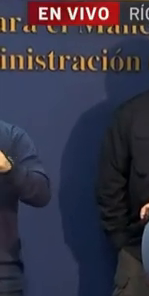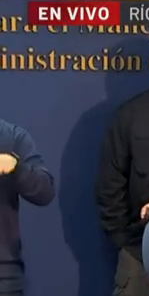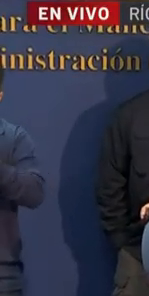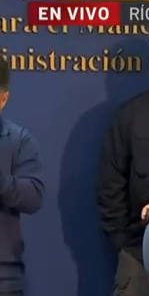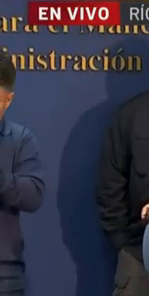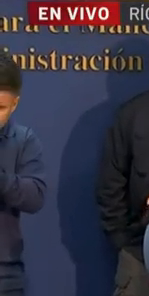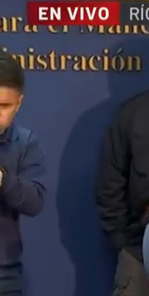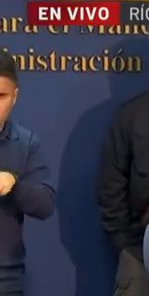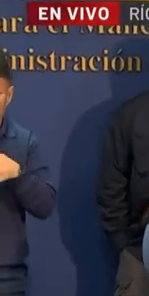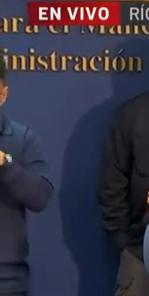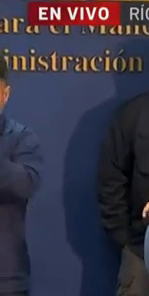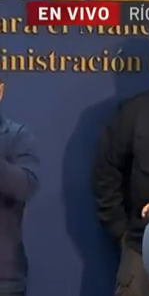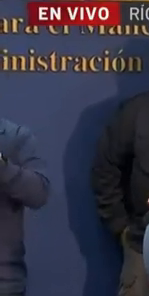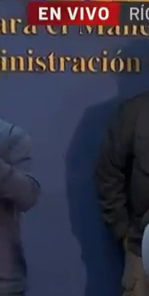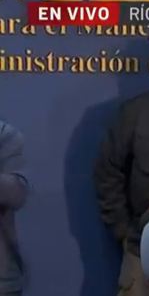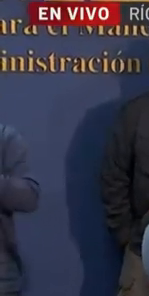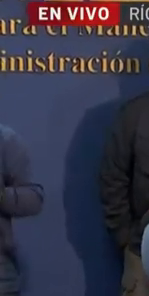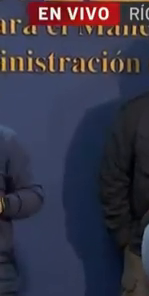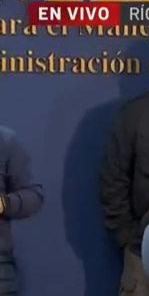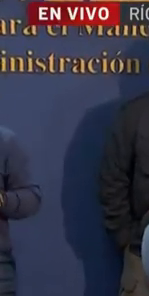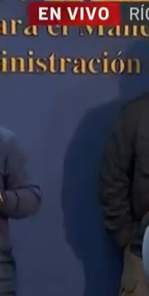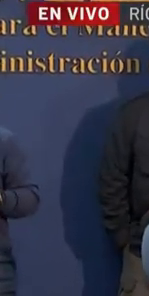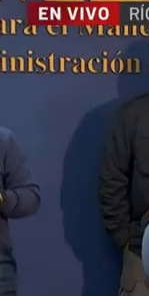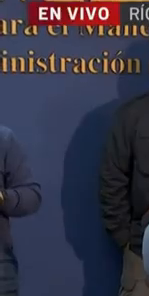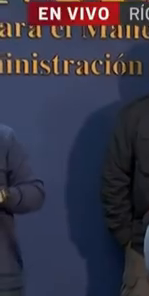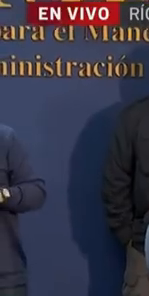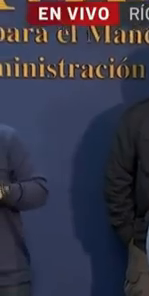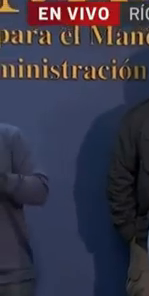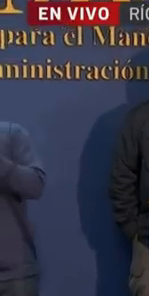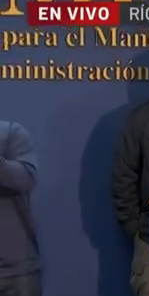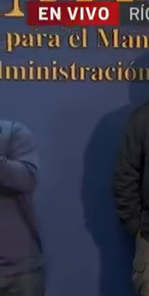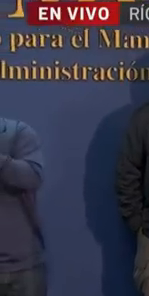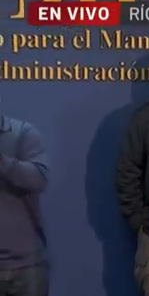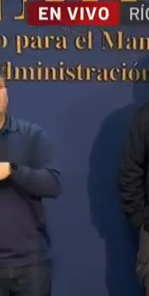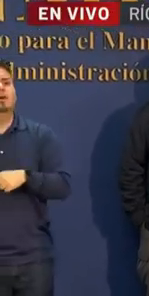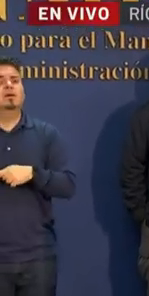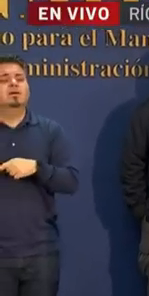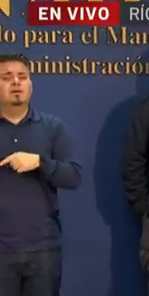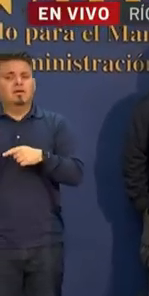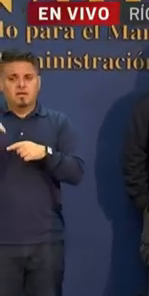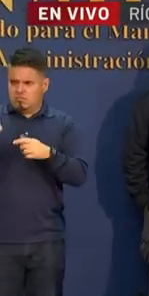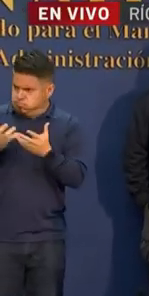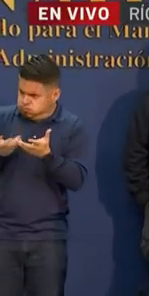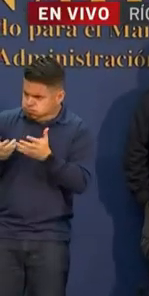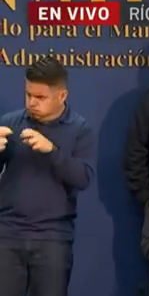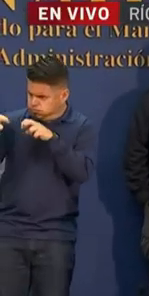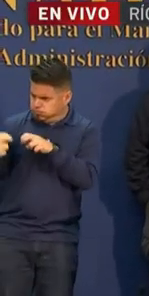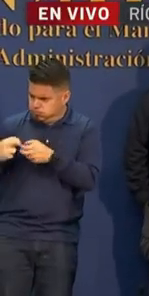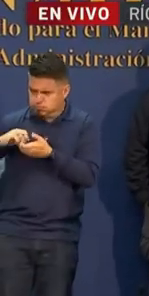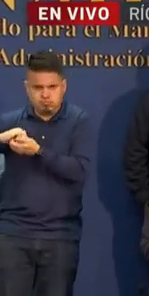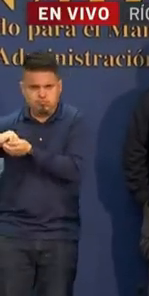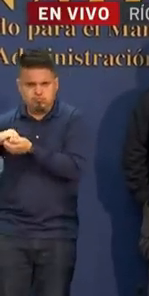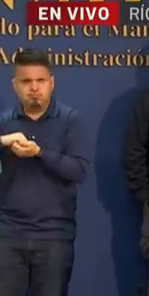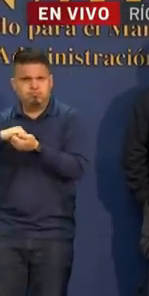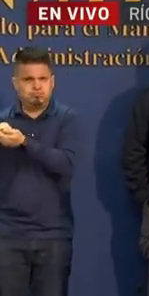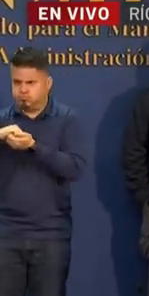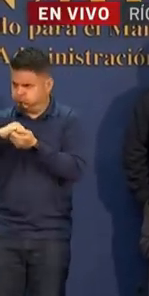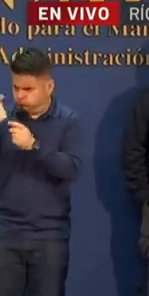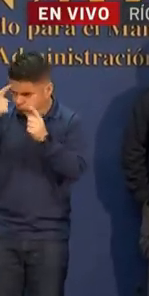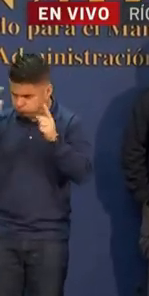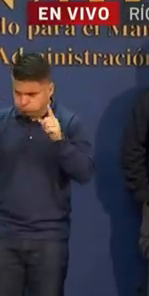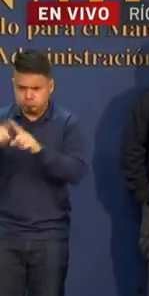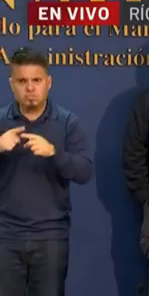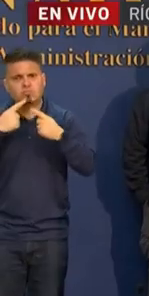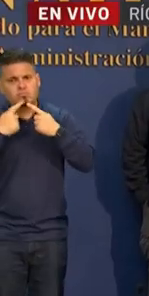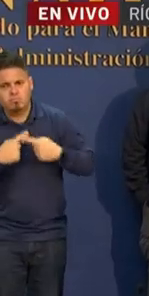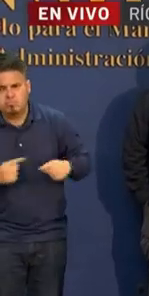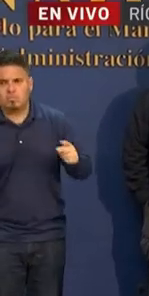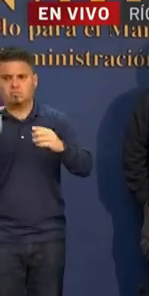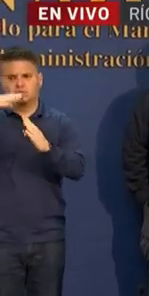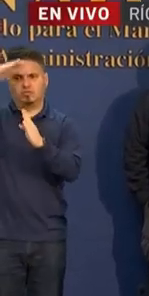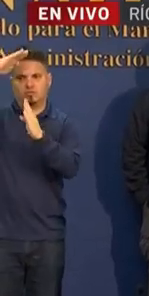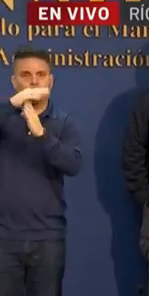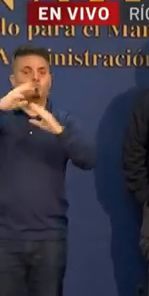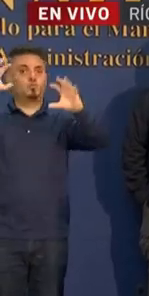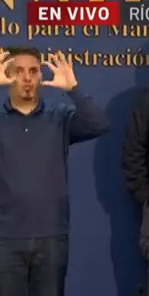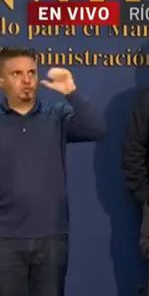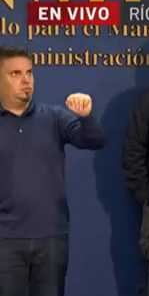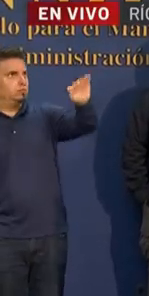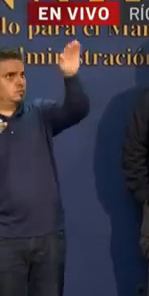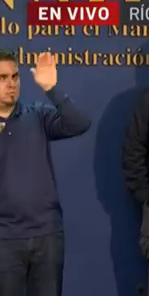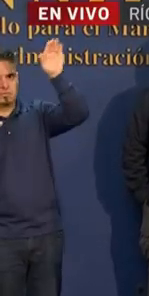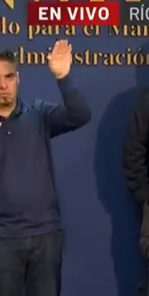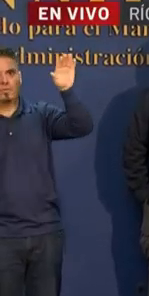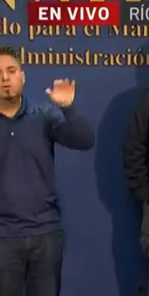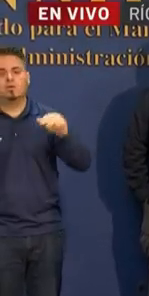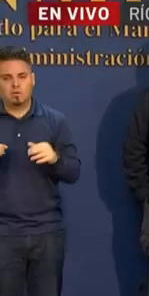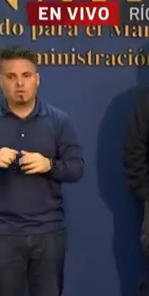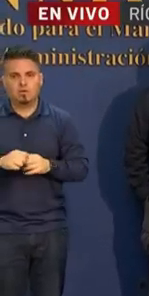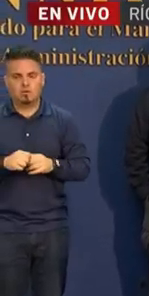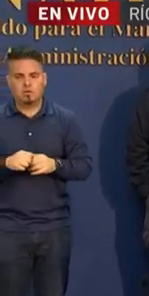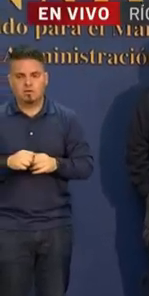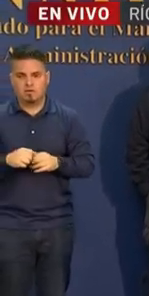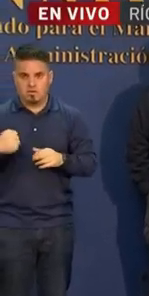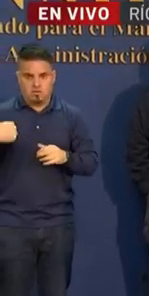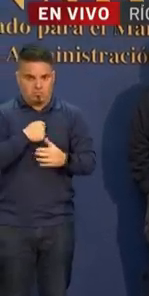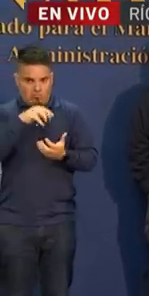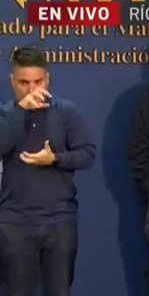EN EL MOVIMIENTO Y ESFUERZO